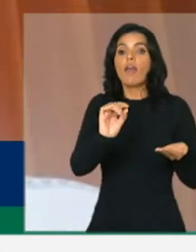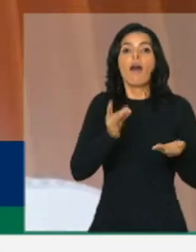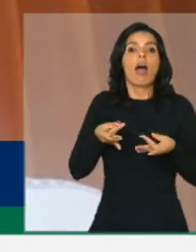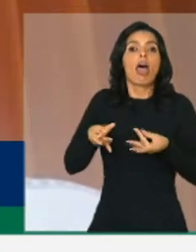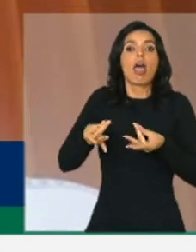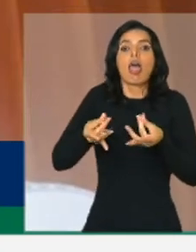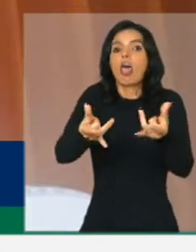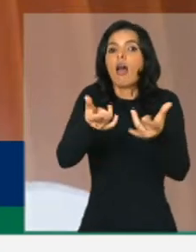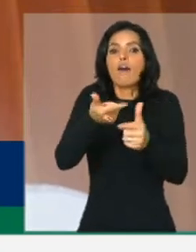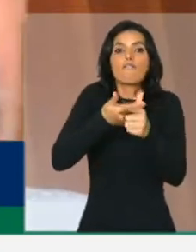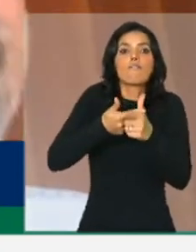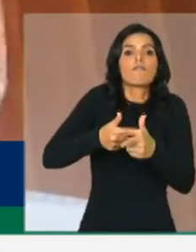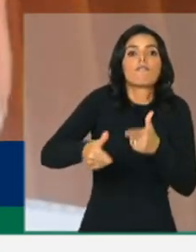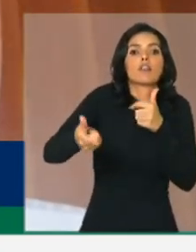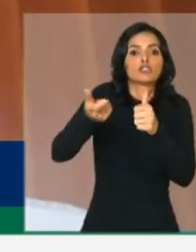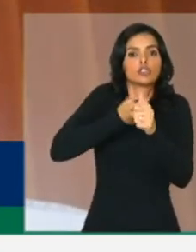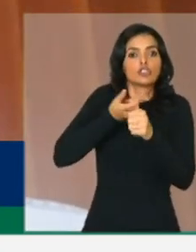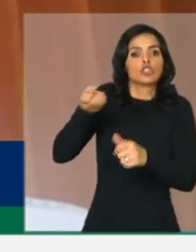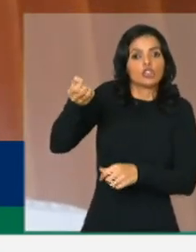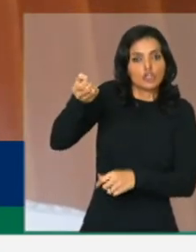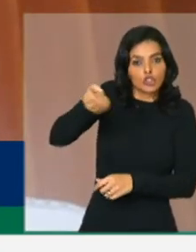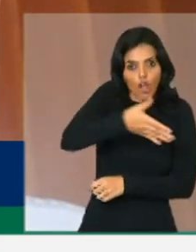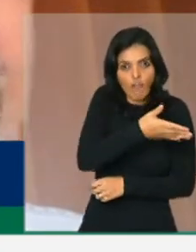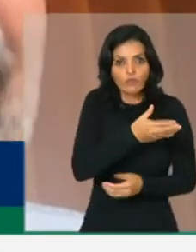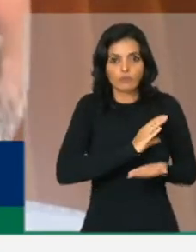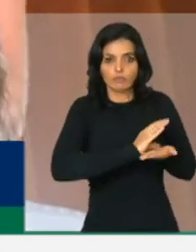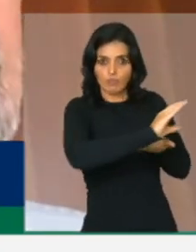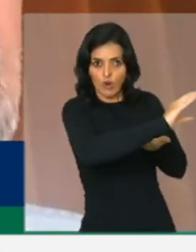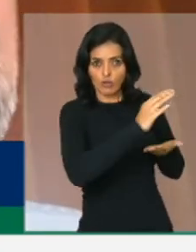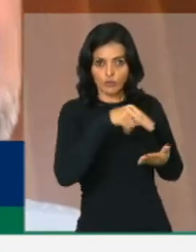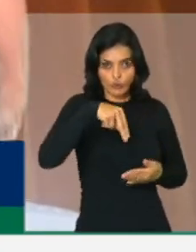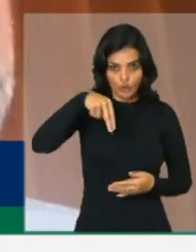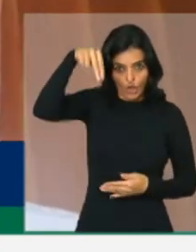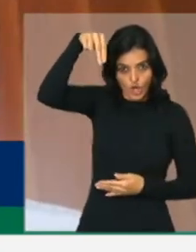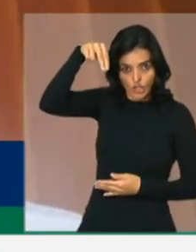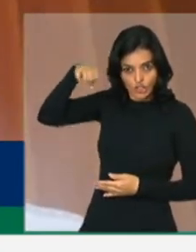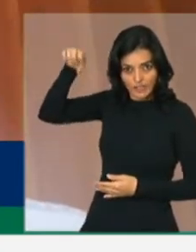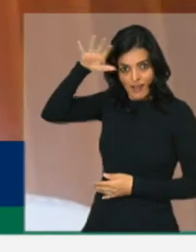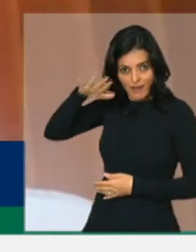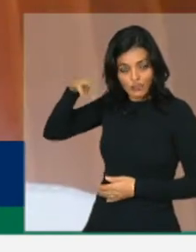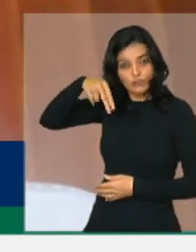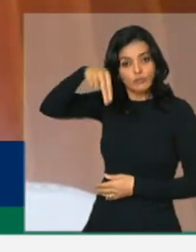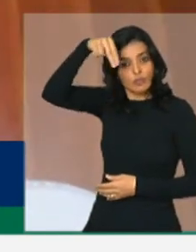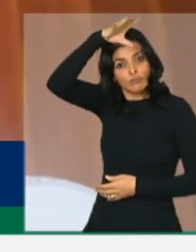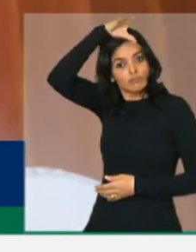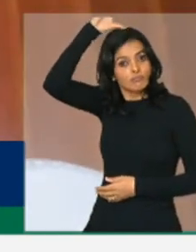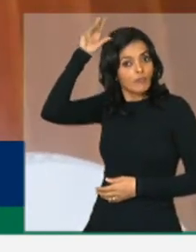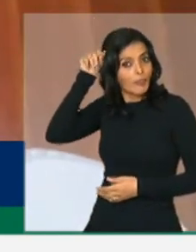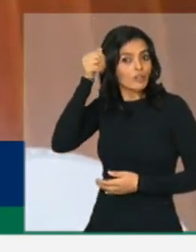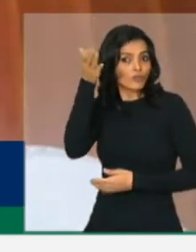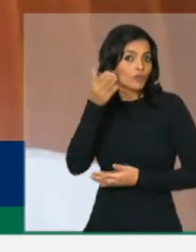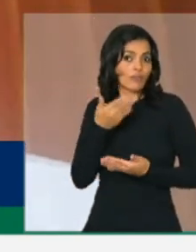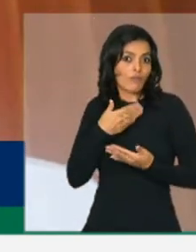DE 75, 80% PARECE UM INCENTIVO AOS NÃO PAGADORES. ÓBVIO NÃO SOU ESPECIALISTA NESSA MATÉRIA, MAS A MANEIRA COMO NOSSO RELATOR COLOCA QUE ISSO